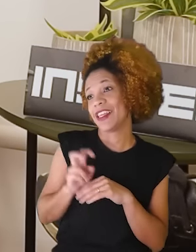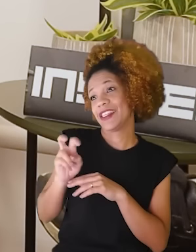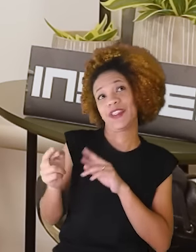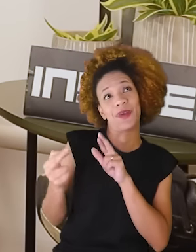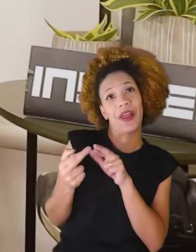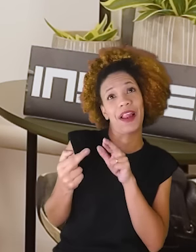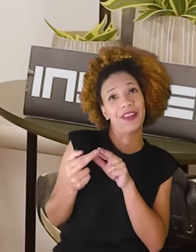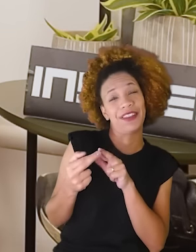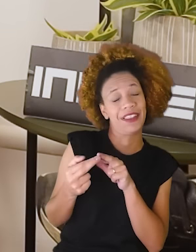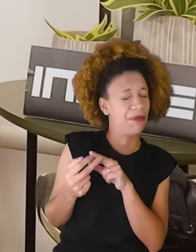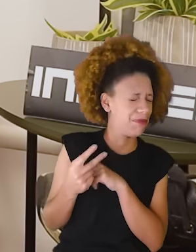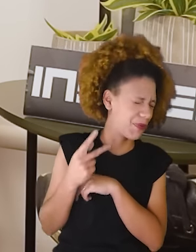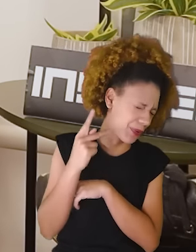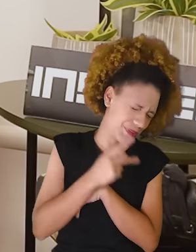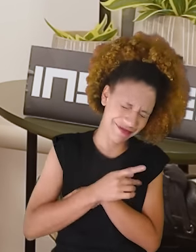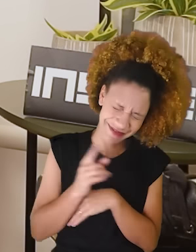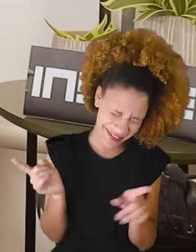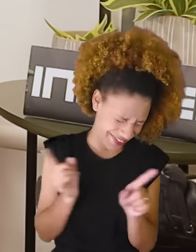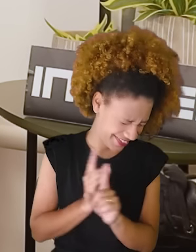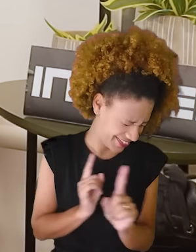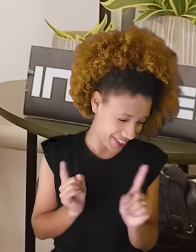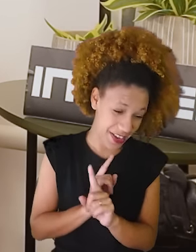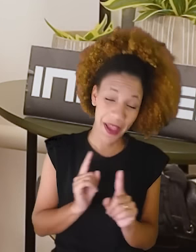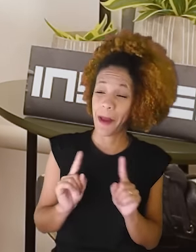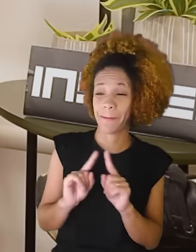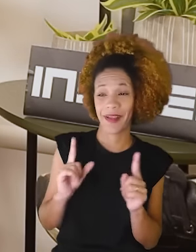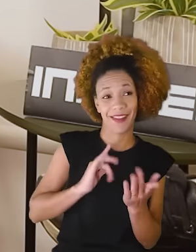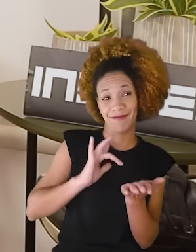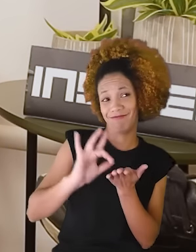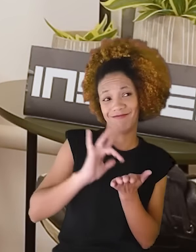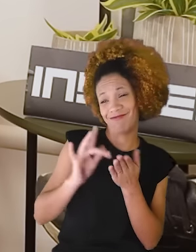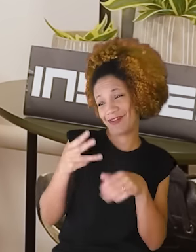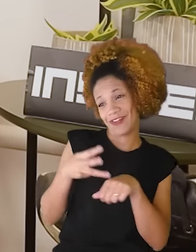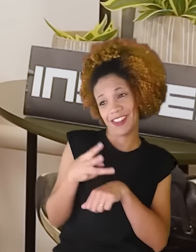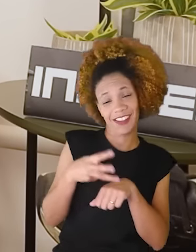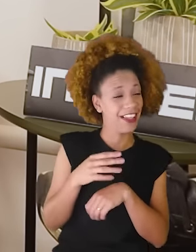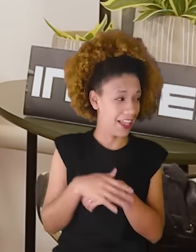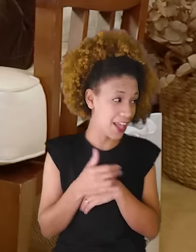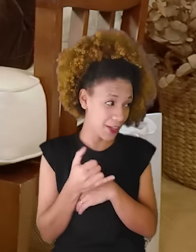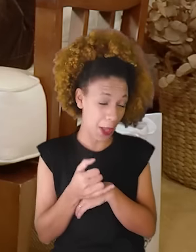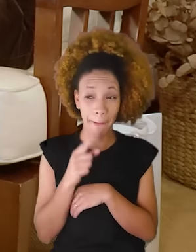relacionamentos pô tô suando mas tem um monte de coisa no meu WhatsApp que é muita cagada perigosas